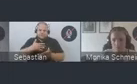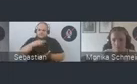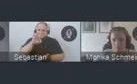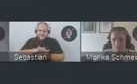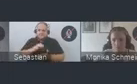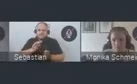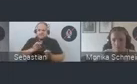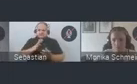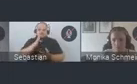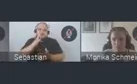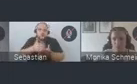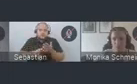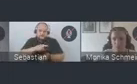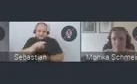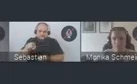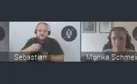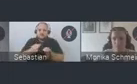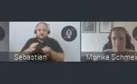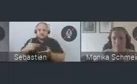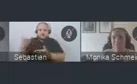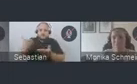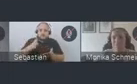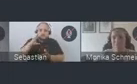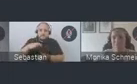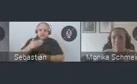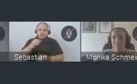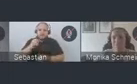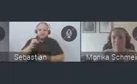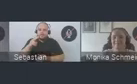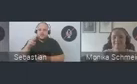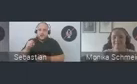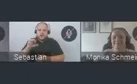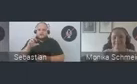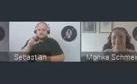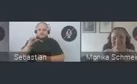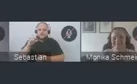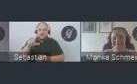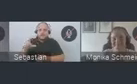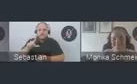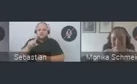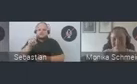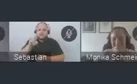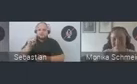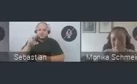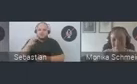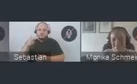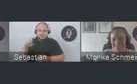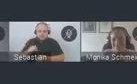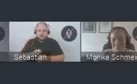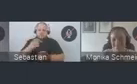ponieważ dzisiaj zaprosiliśmy Monikę Schmeichel-Zarzeczną, która opowie trochę o tym,